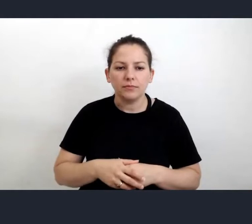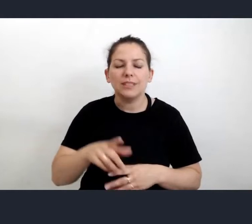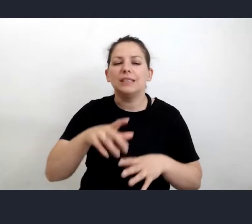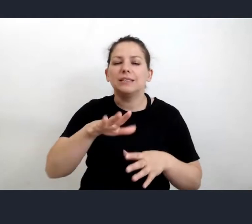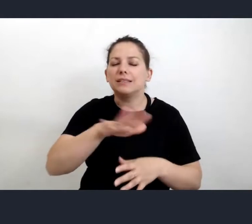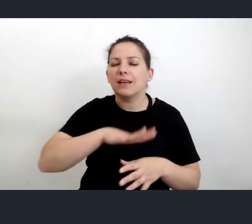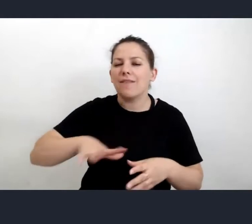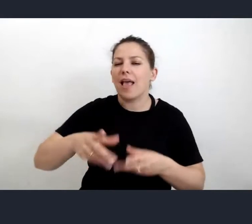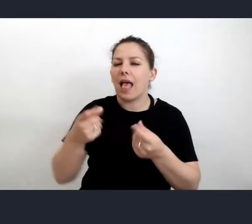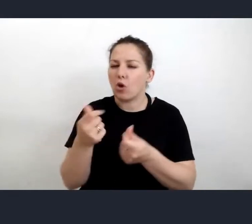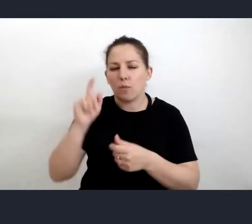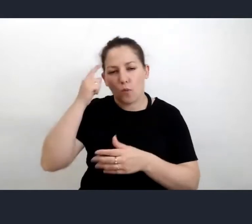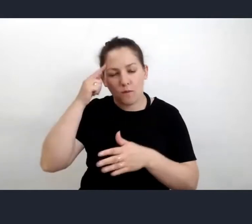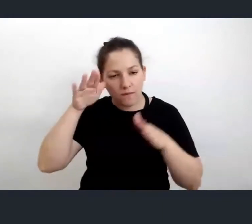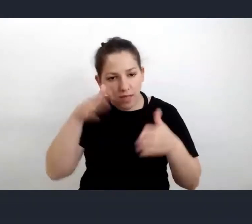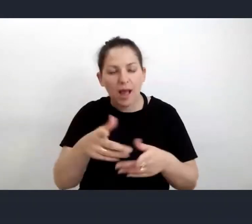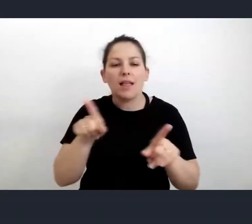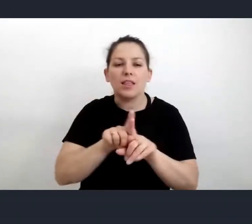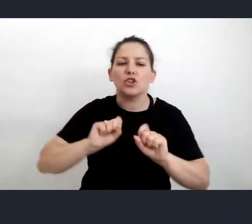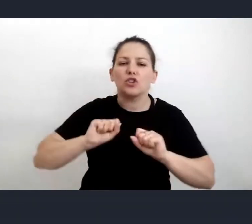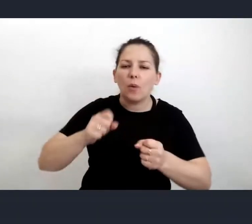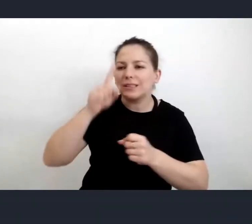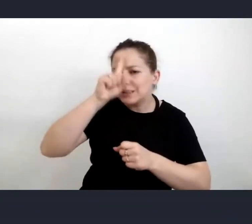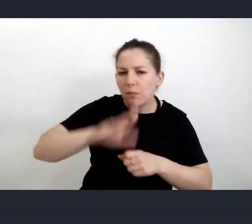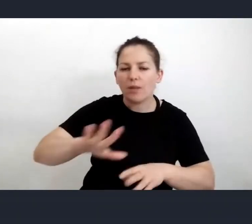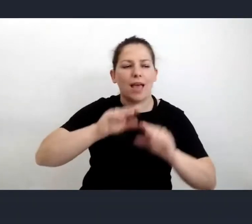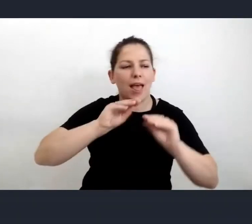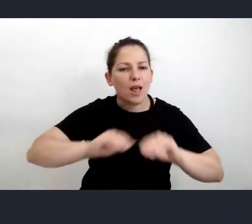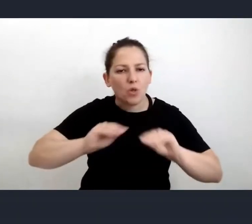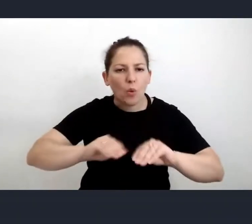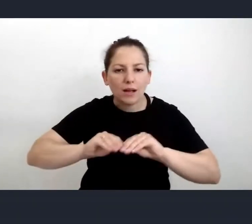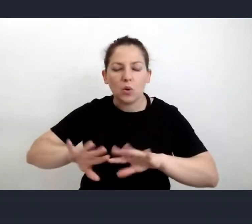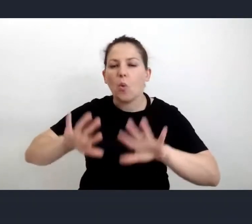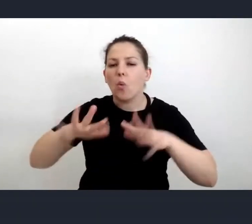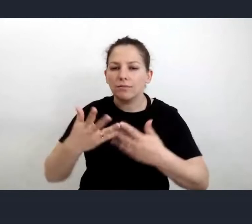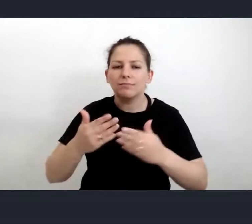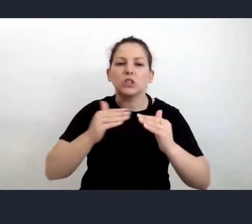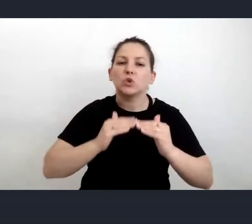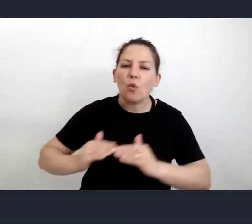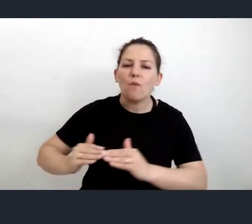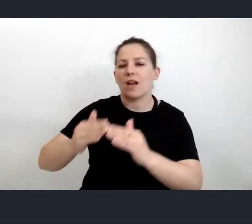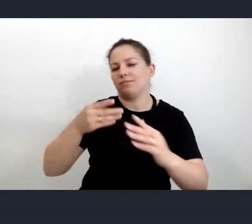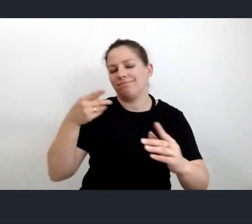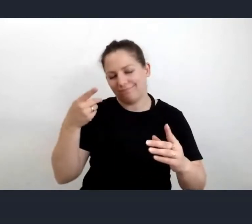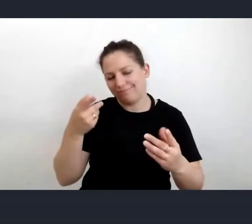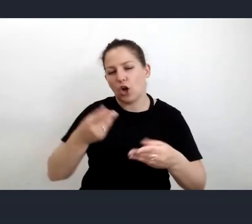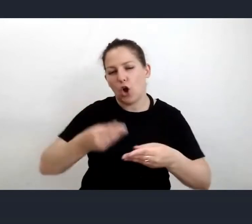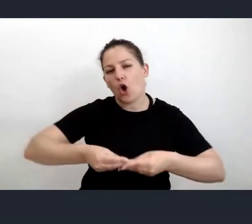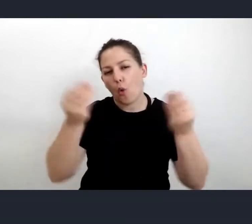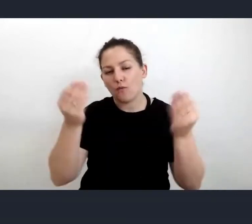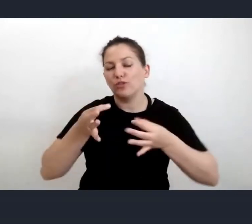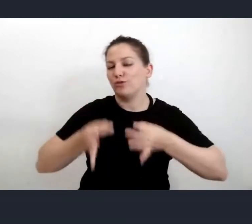ale też działania takie prospołeczne, edukacyjne, społeczne, czyli zrównoważony rozwój. To, co właśnie jest tematem dzisiejszej konferencji.